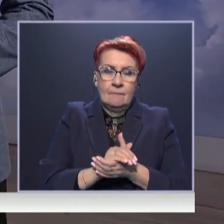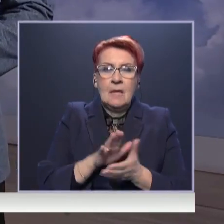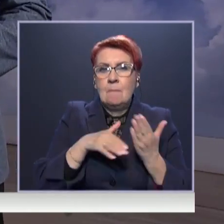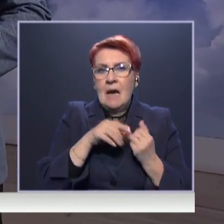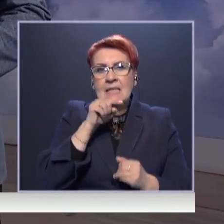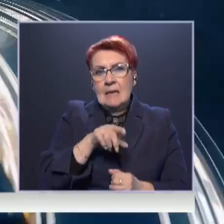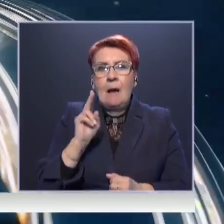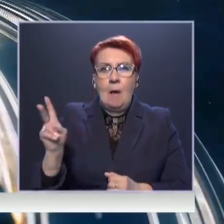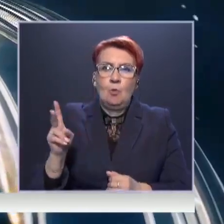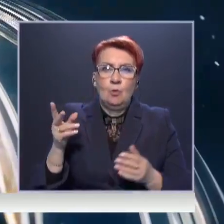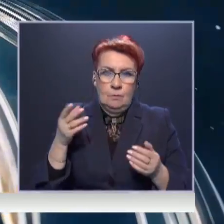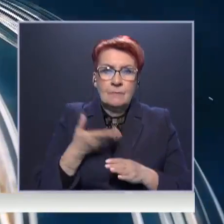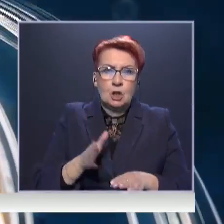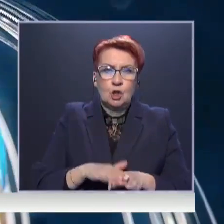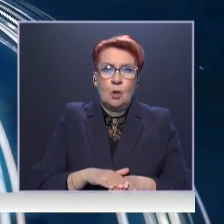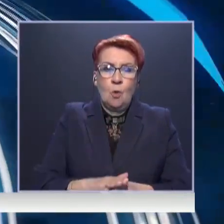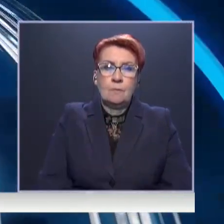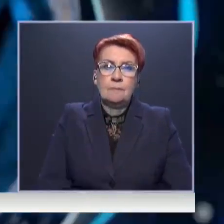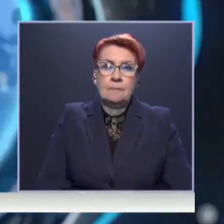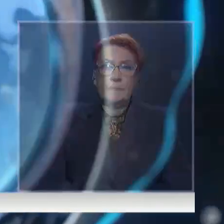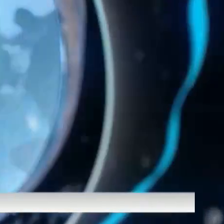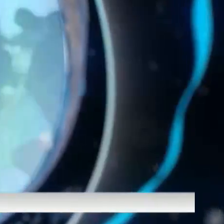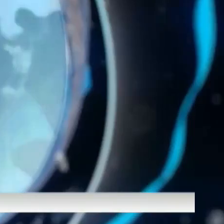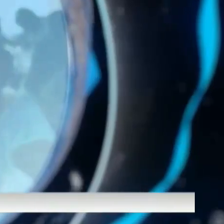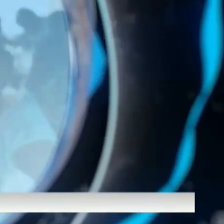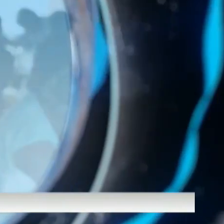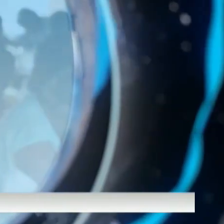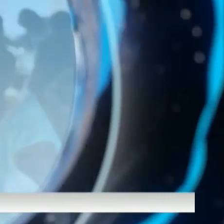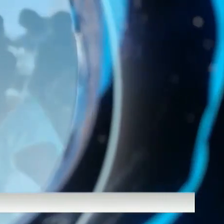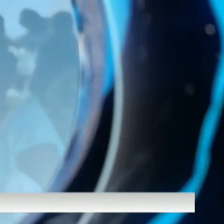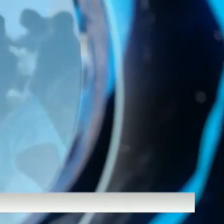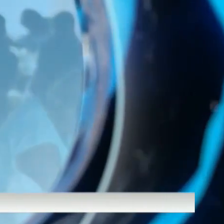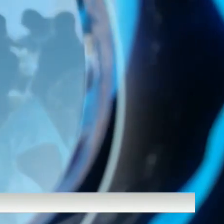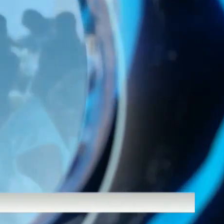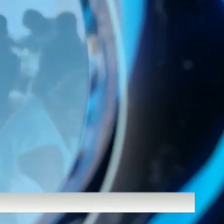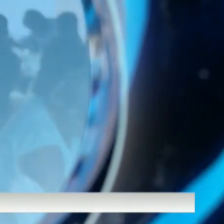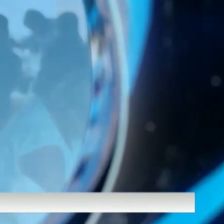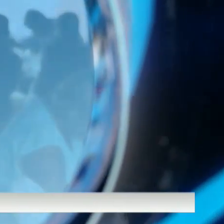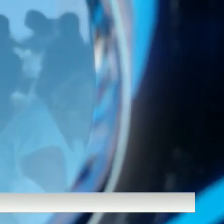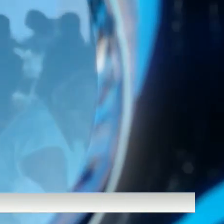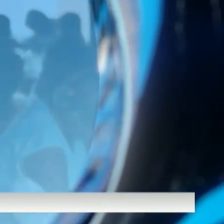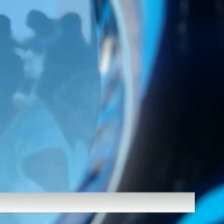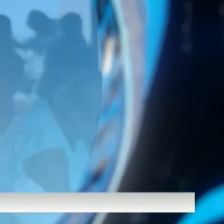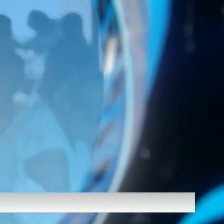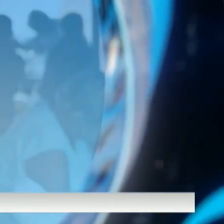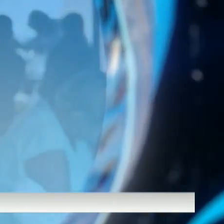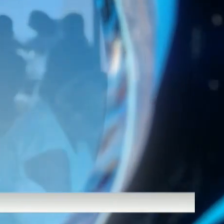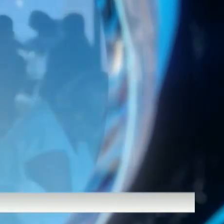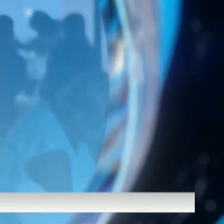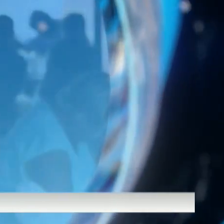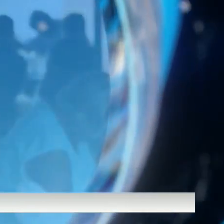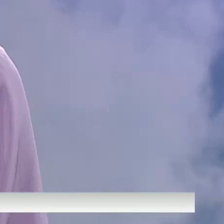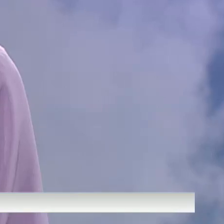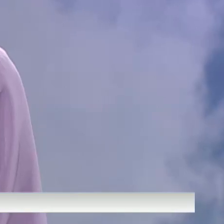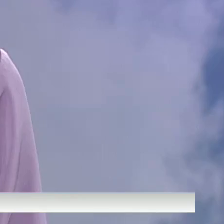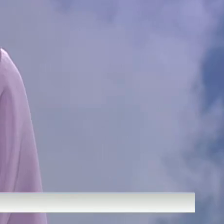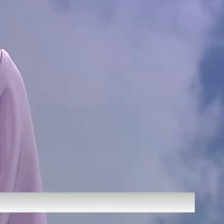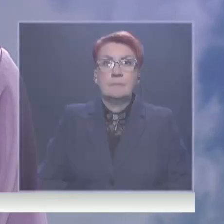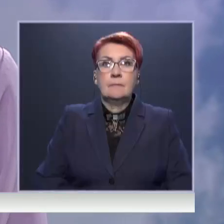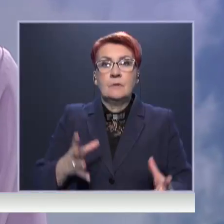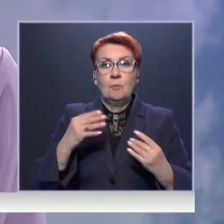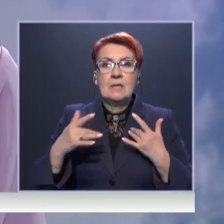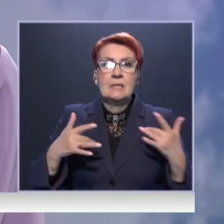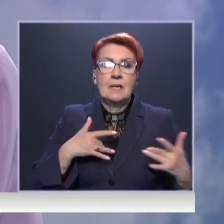тяжело [музыка] вместе с актером театра и кино Юрием